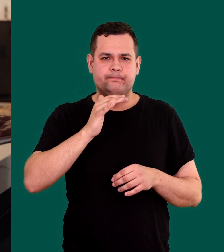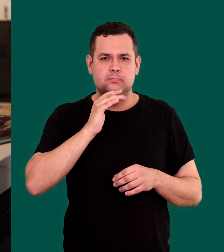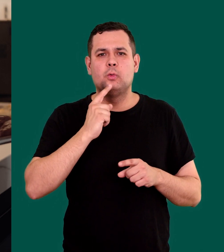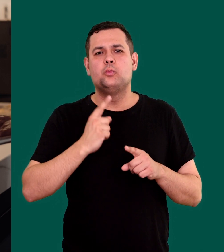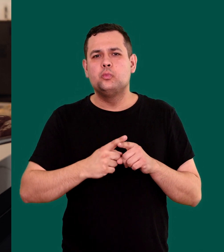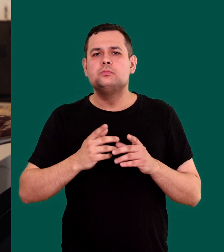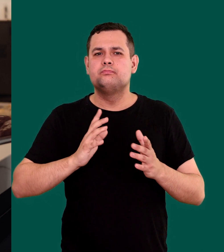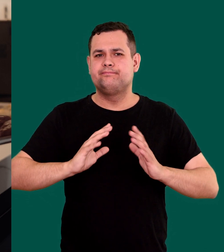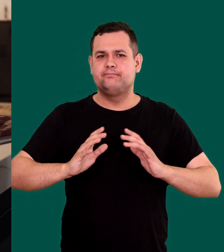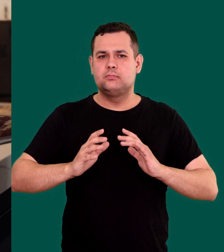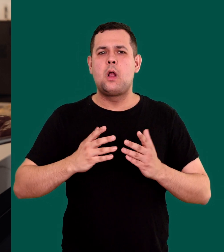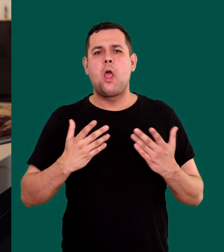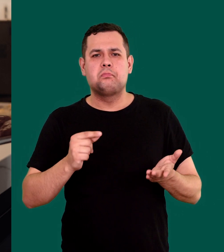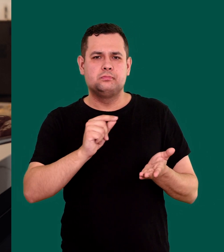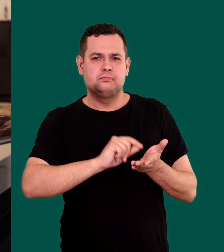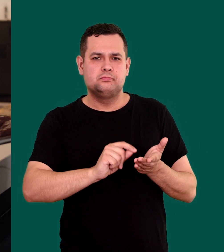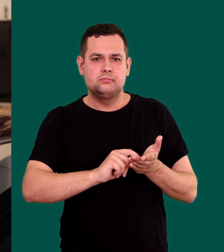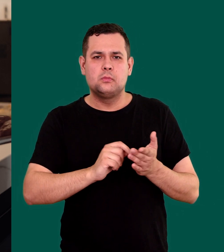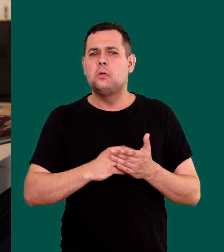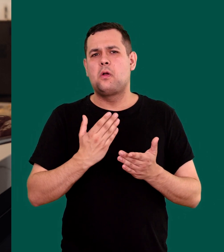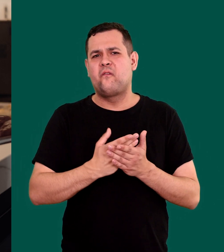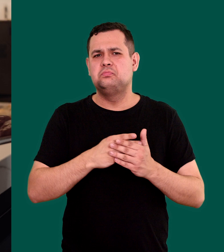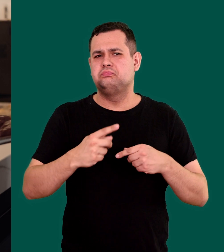Komunikácia prebieha prostredníctvom reči, posunkového jazyka alebo si to zapíšu.